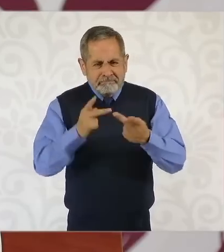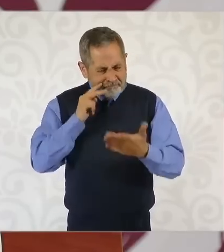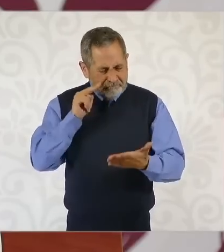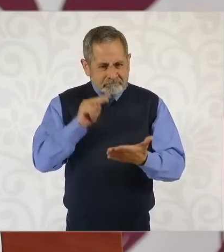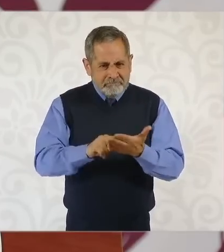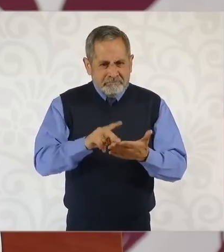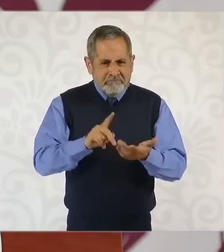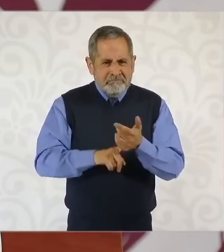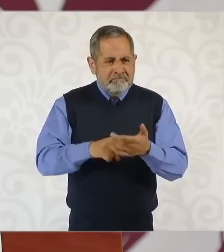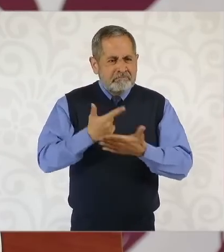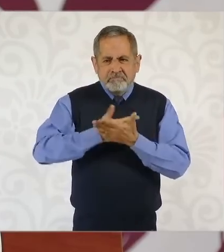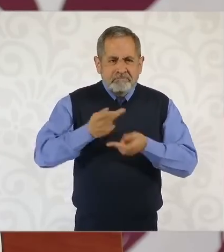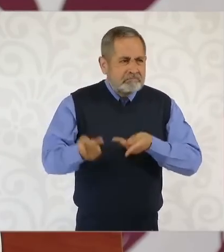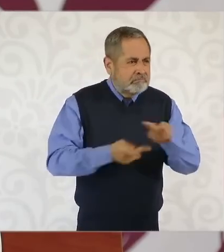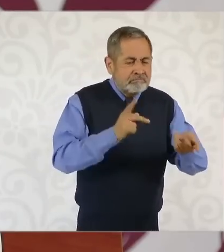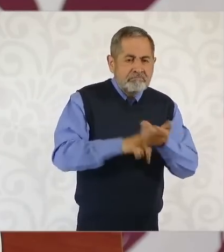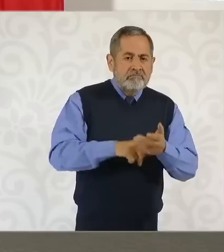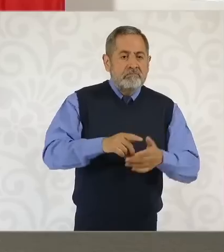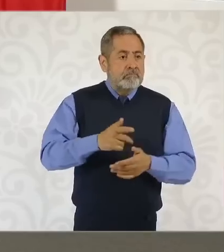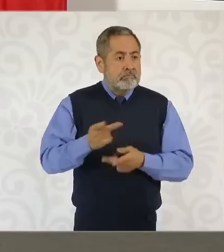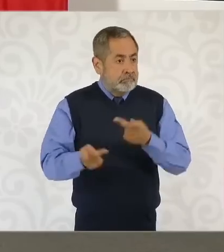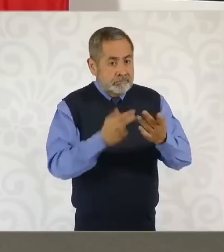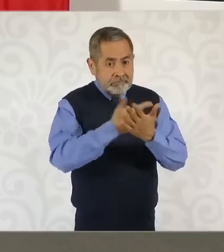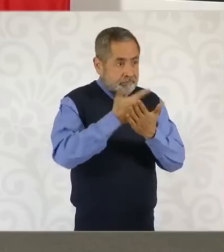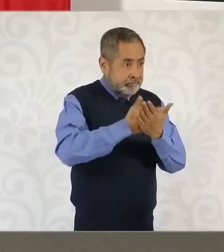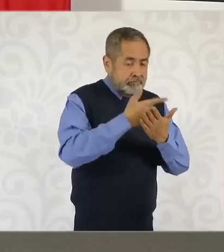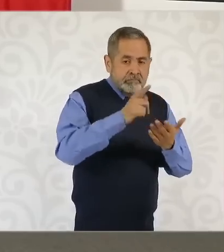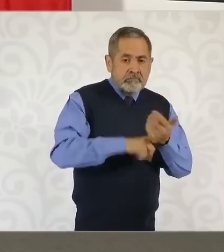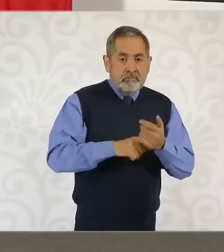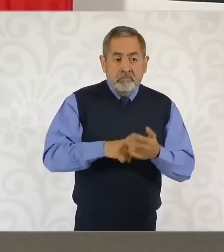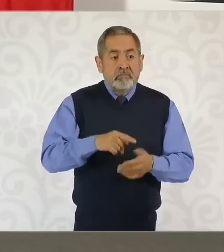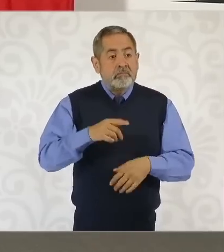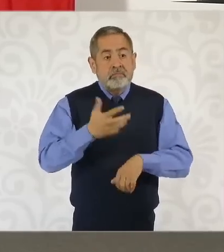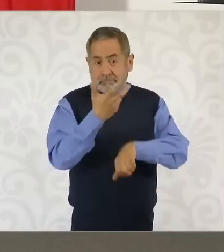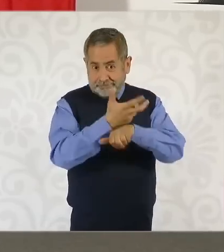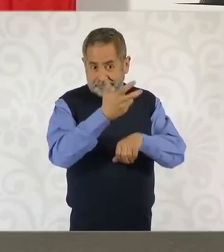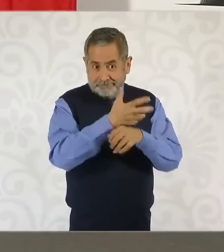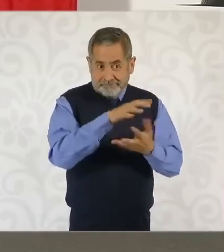reuters que dice que un porcentaje muy alto de estadounidenses Están